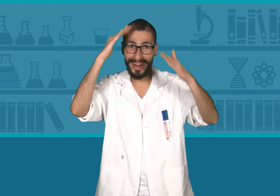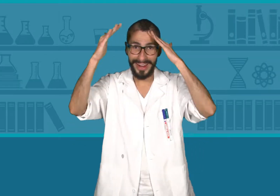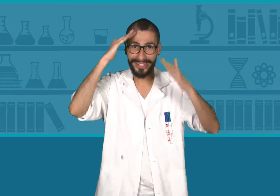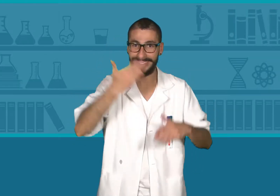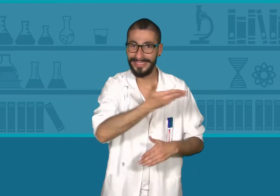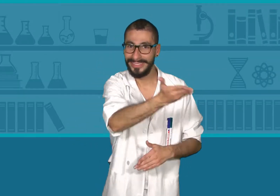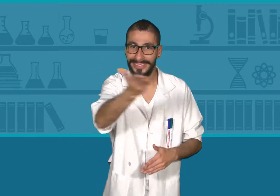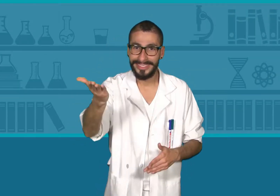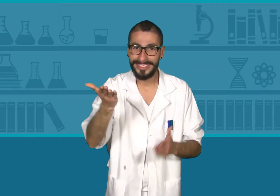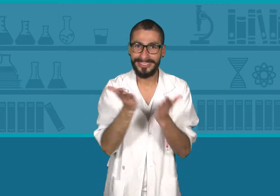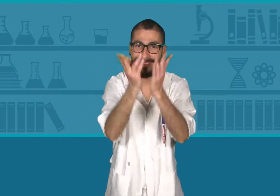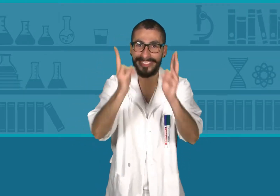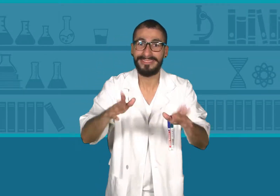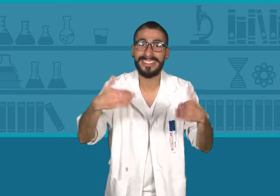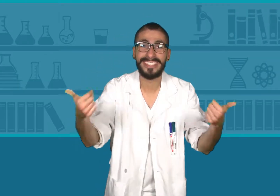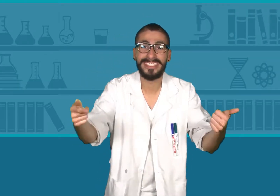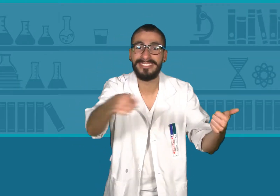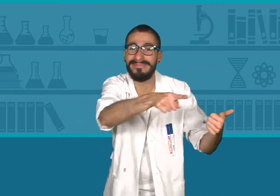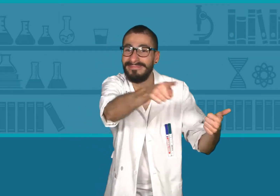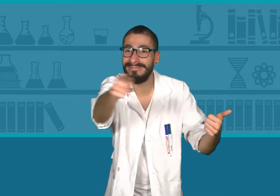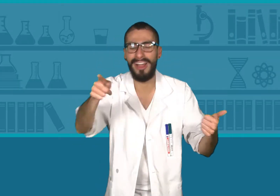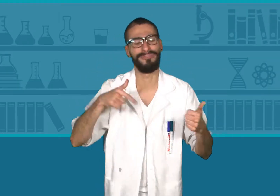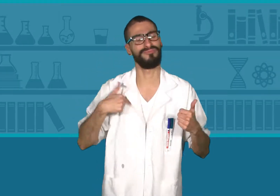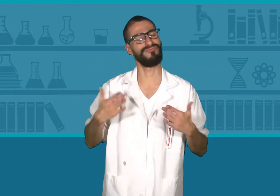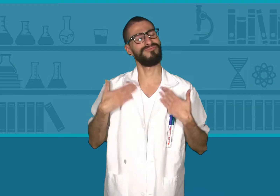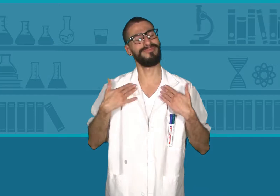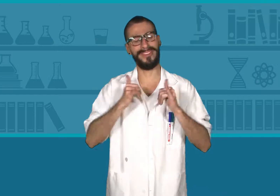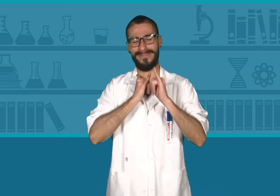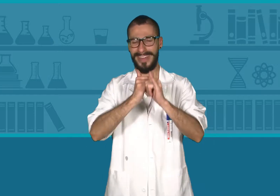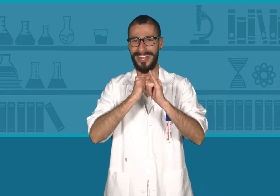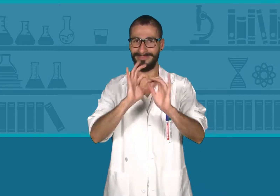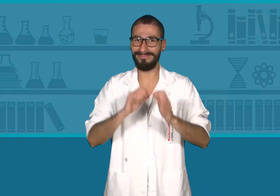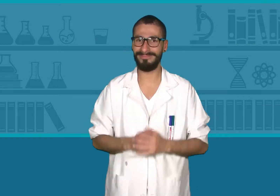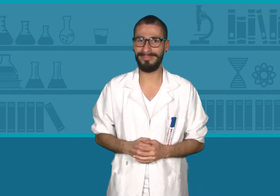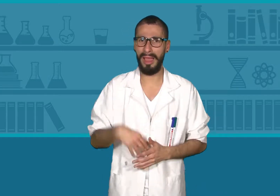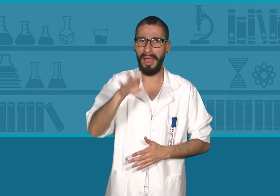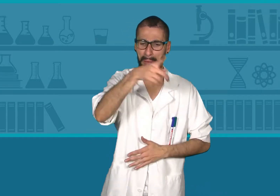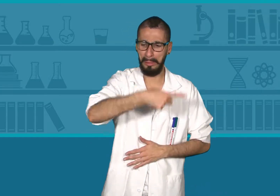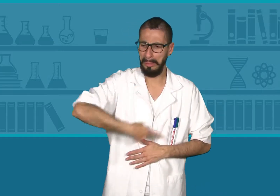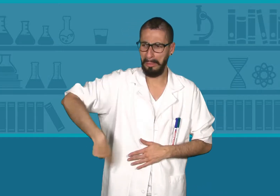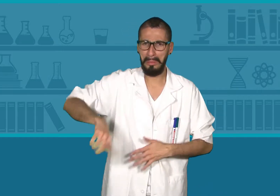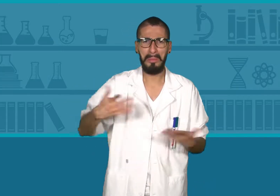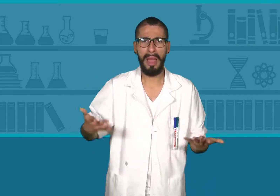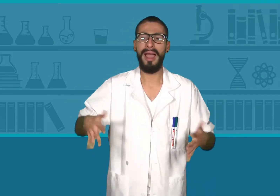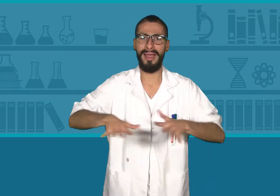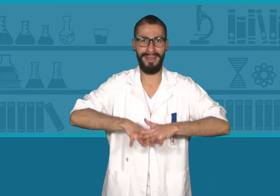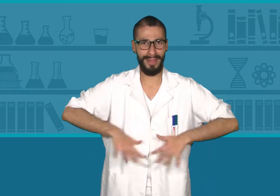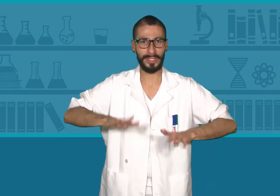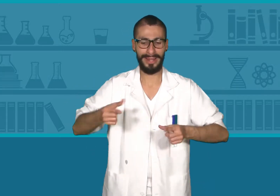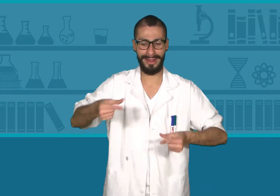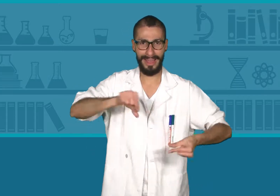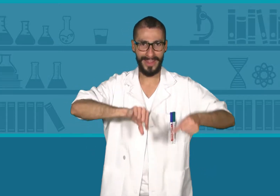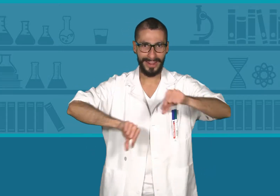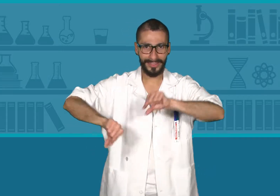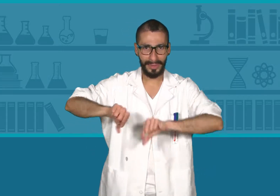¡Hola, queridos estudiantes! ¿Cómo están? Me alegro, yo también estoy bien Hoy me encuentro en un laboratorio de ciencias.